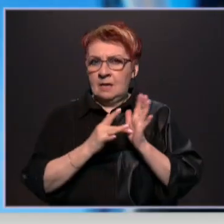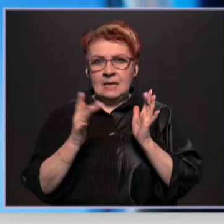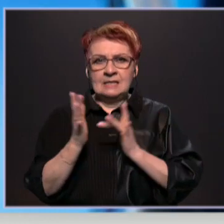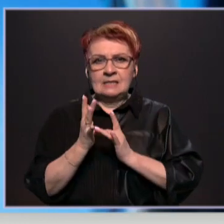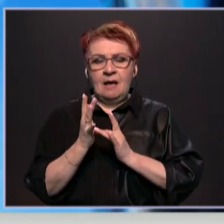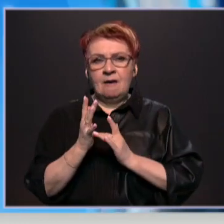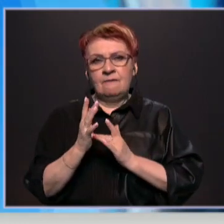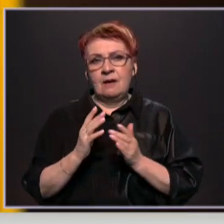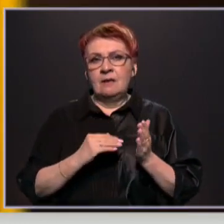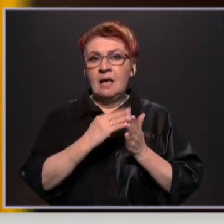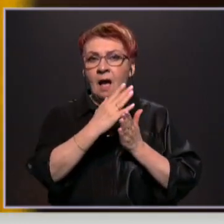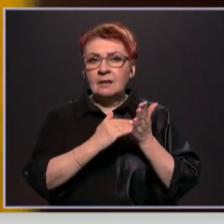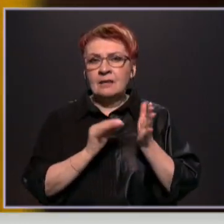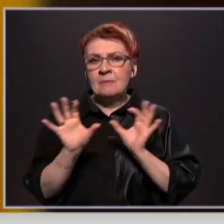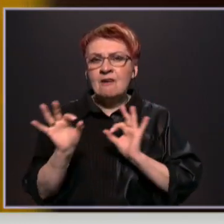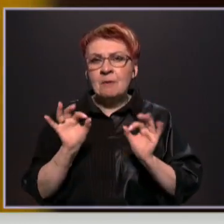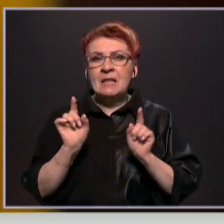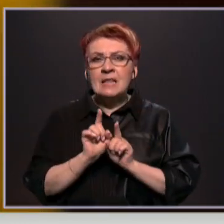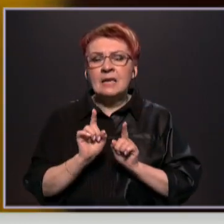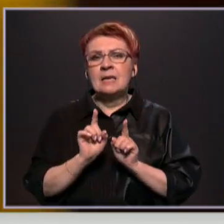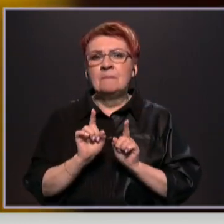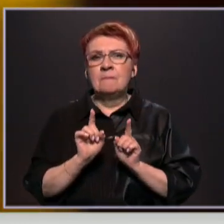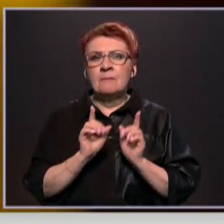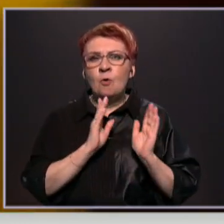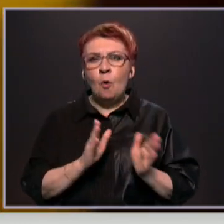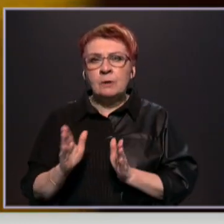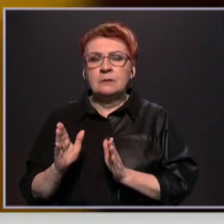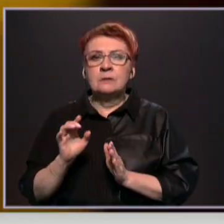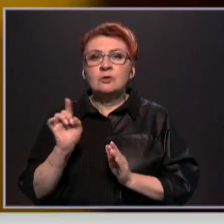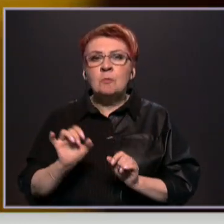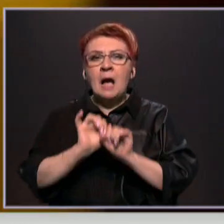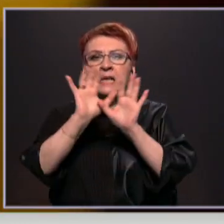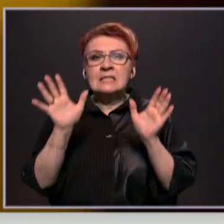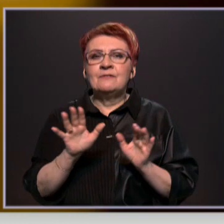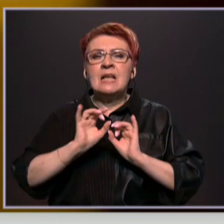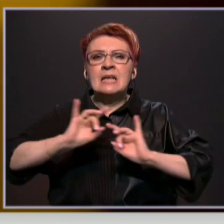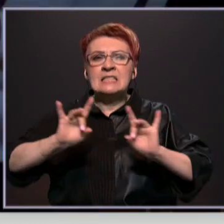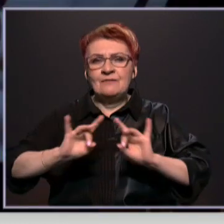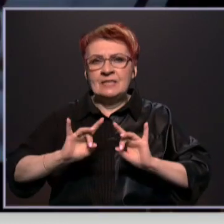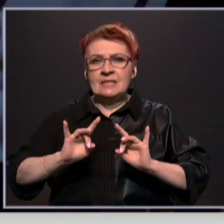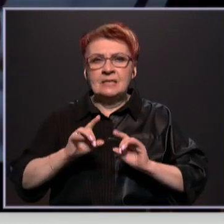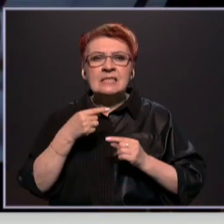построены выбраны таким образом чтобы осветить евангельские события самых разных сторон хочется